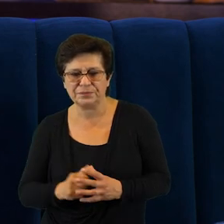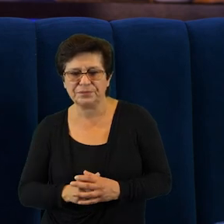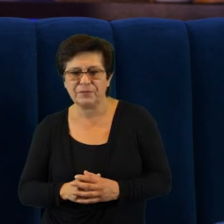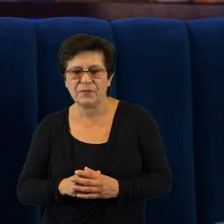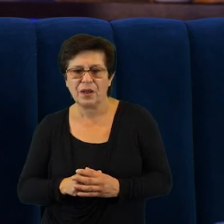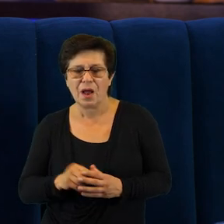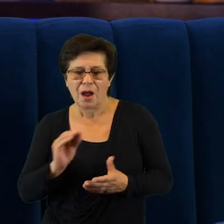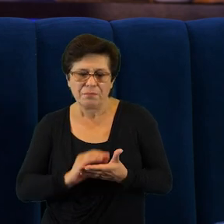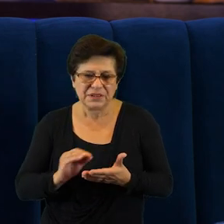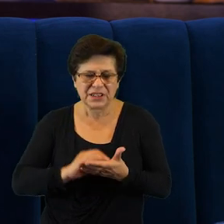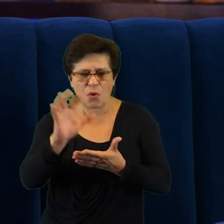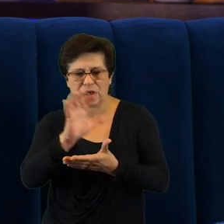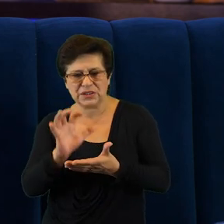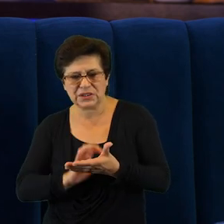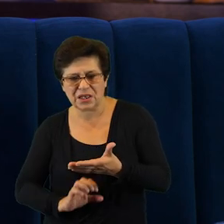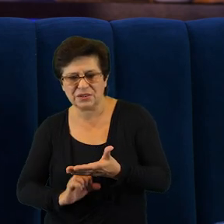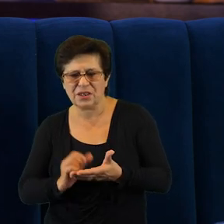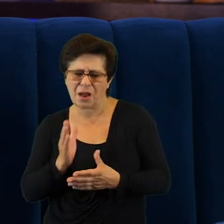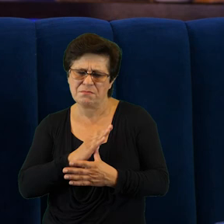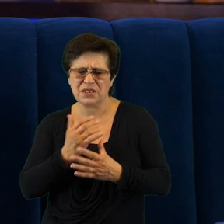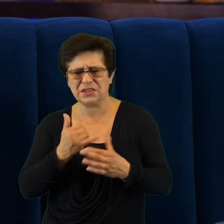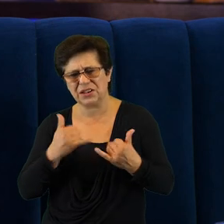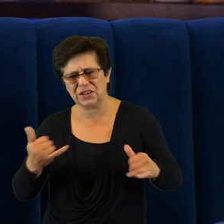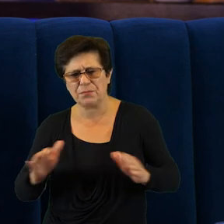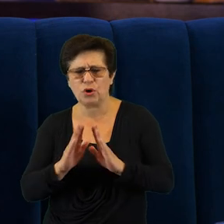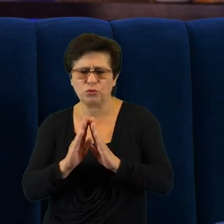recenzjach między innymi, ale nie tylko, w książkach najgorszych